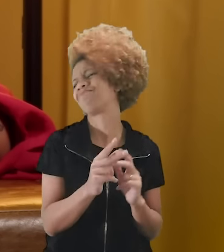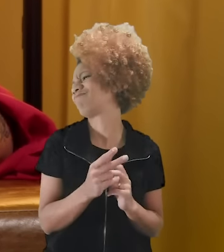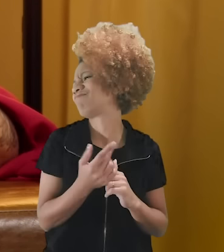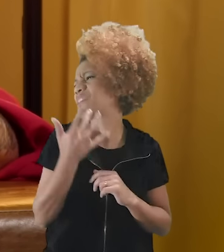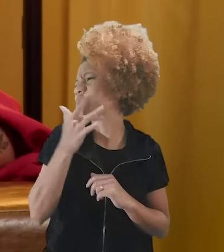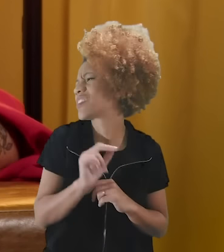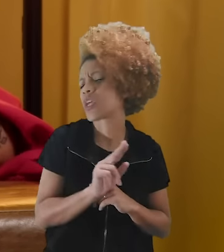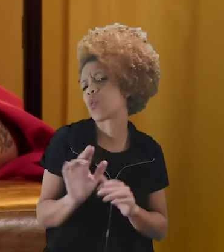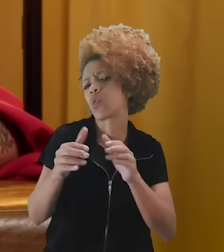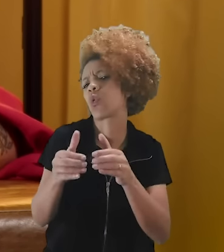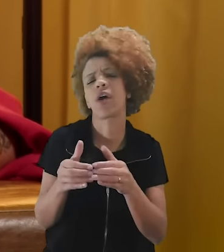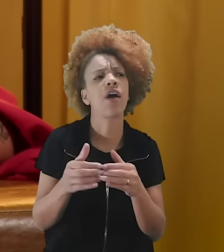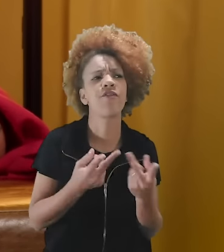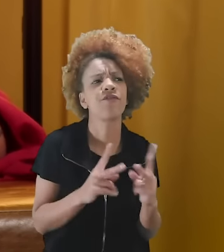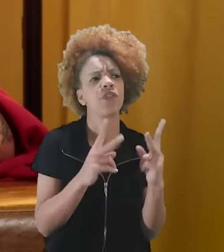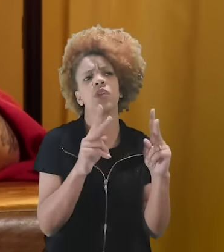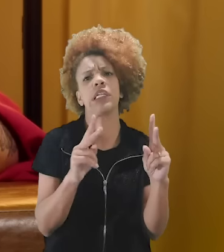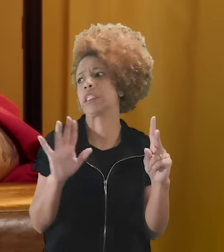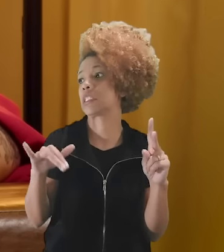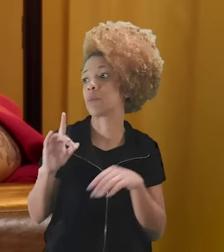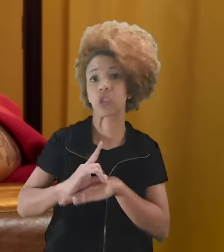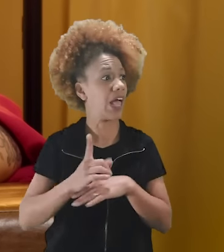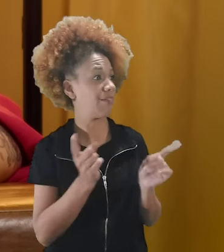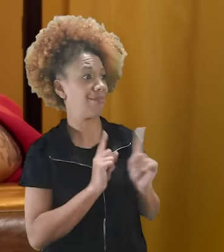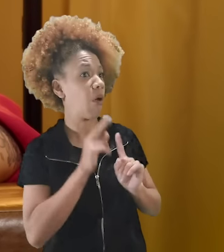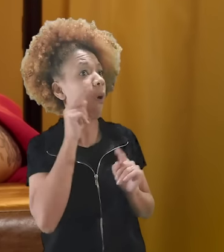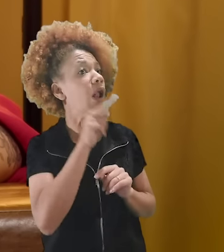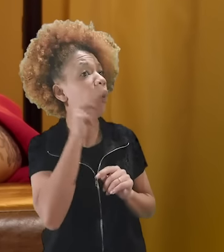não lembra o time Vitória de não sei quem não sei que lado meu pro diretor não não não olha lá olha